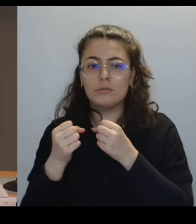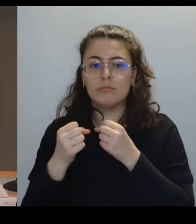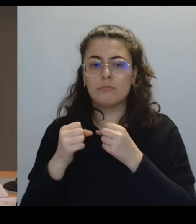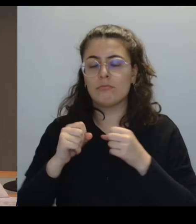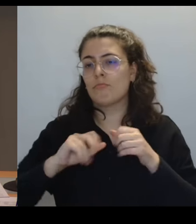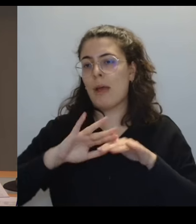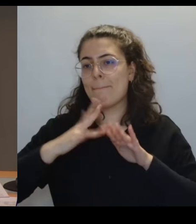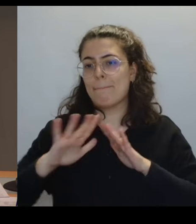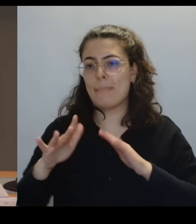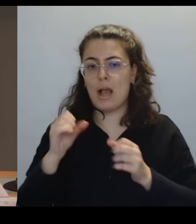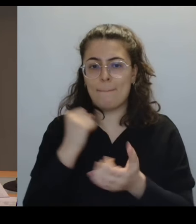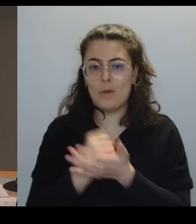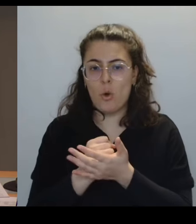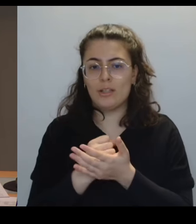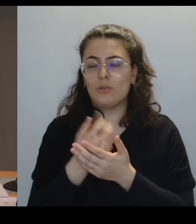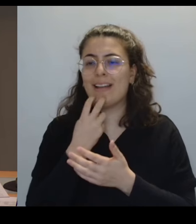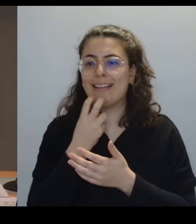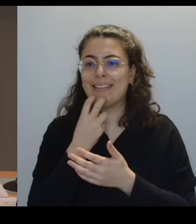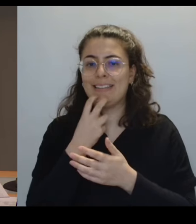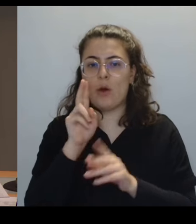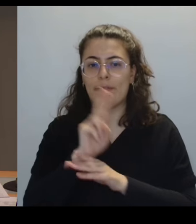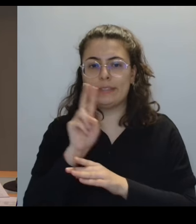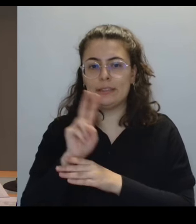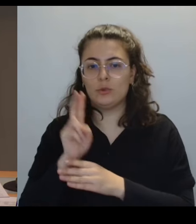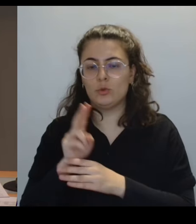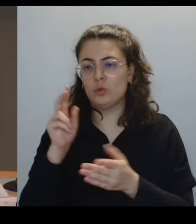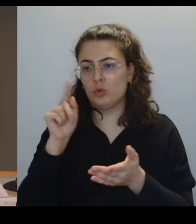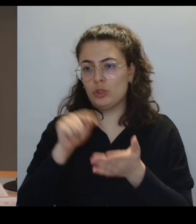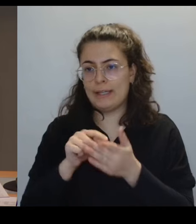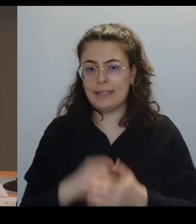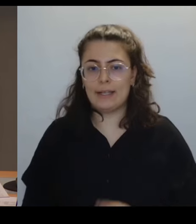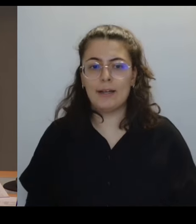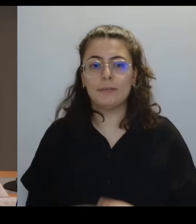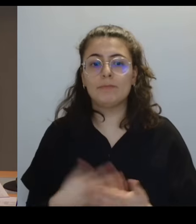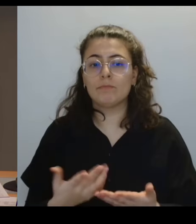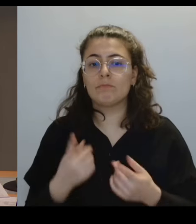Die Fraktion Bündnis 90/Die Grünen beantragt die Überweisung der Vorlage an den Ausschuss für Bundes